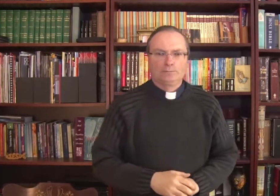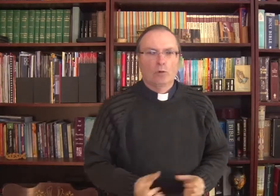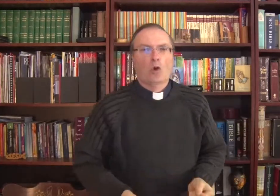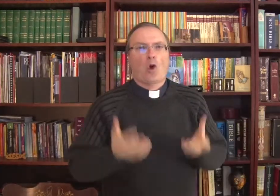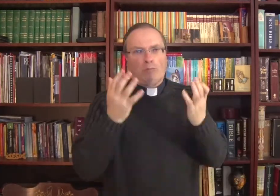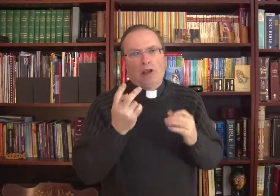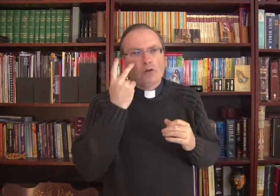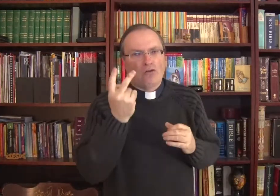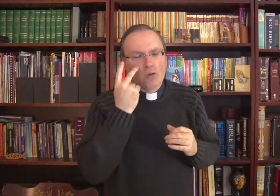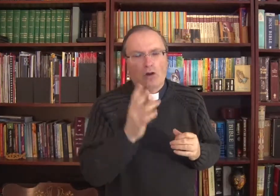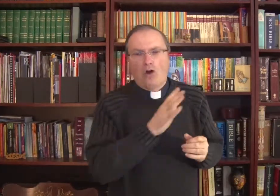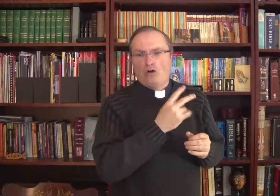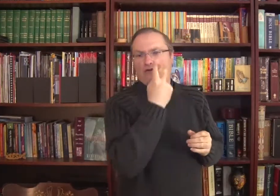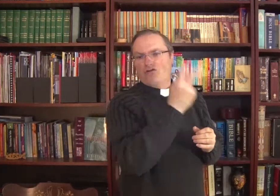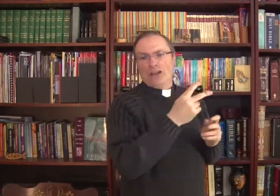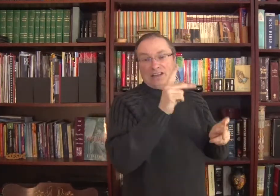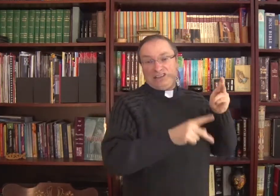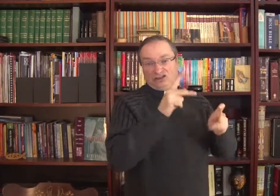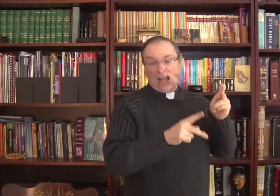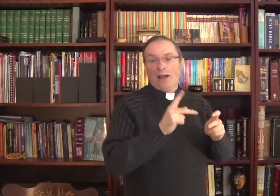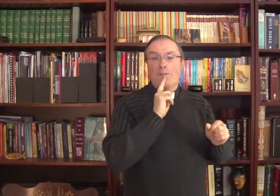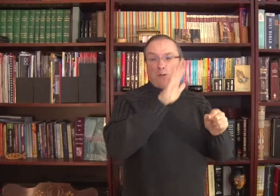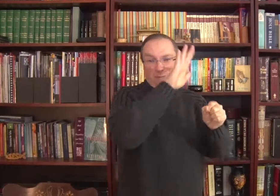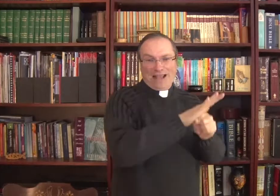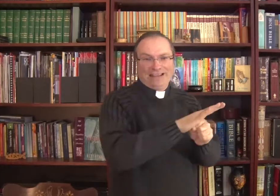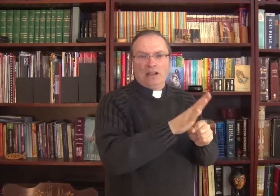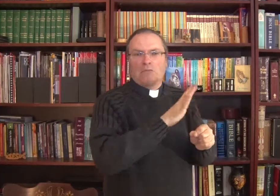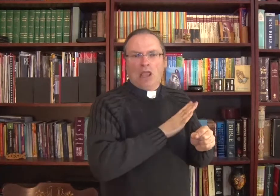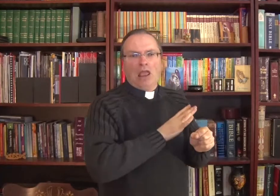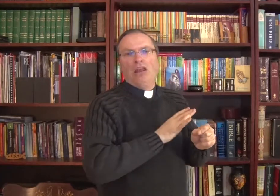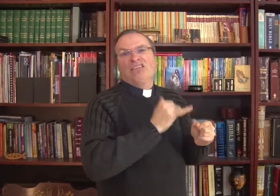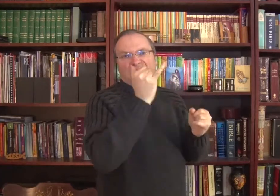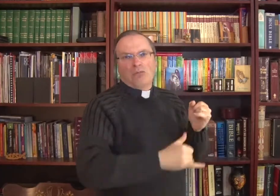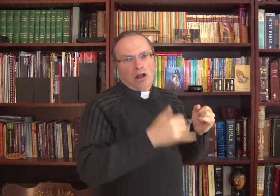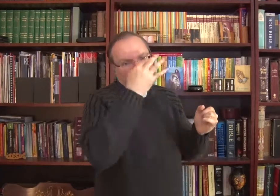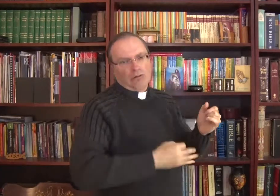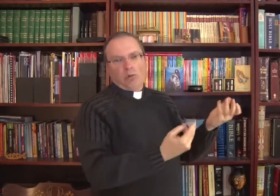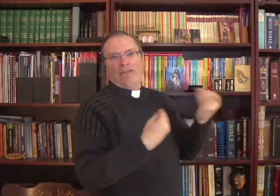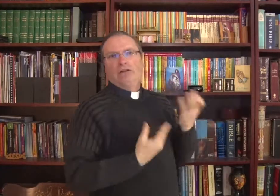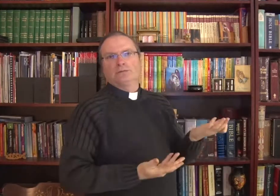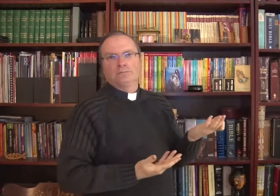Combien fois on a vu des gens promettre, mais qui finalement nous déçoive.